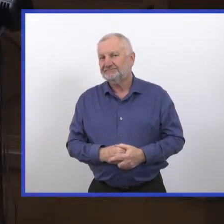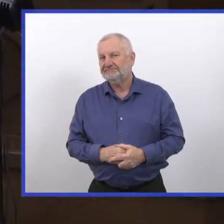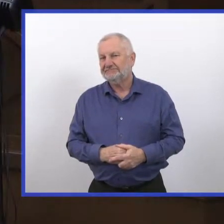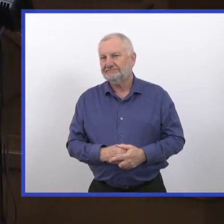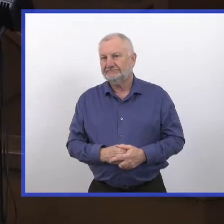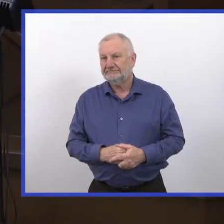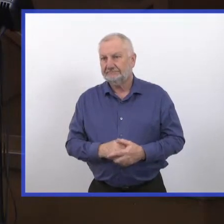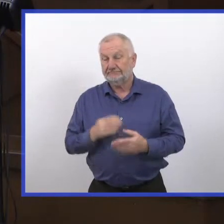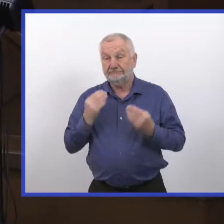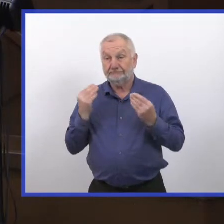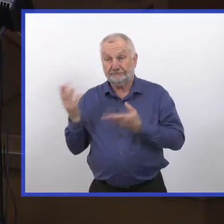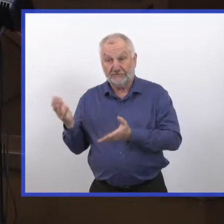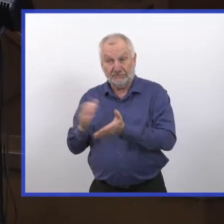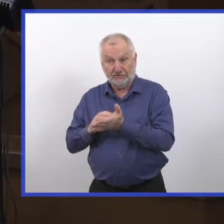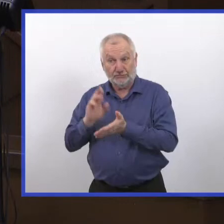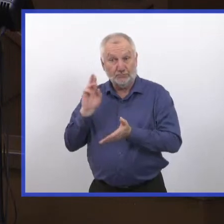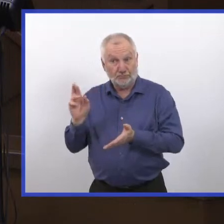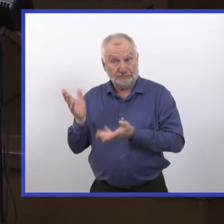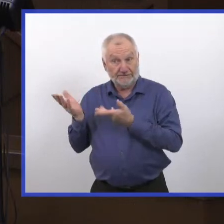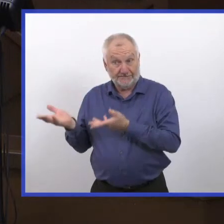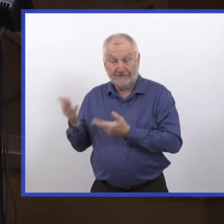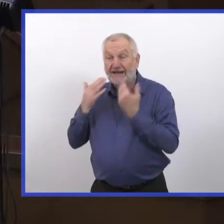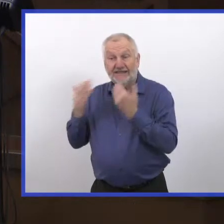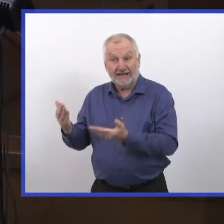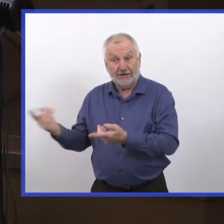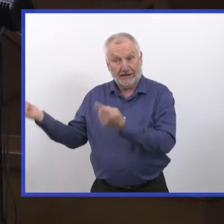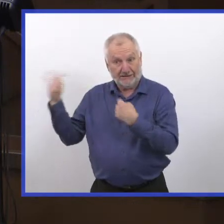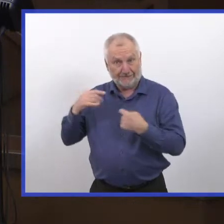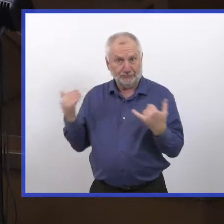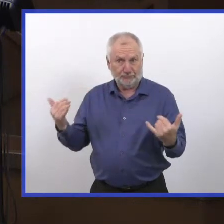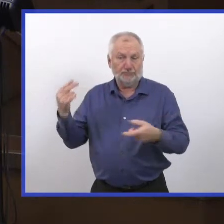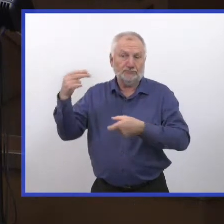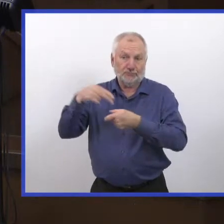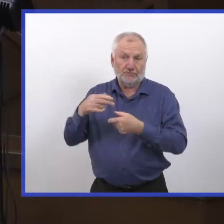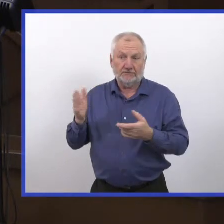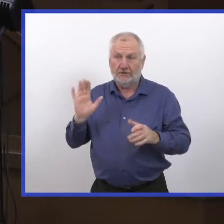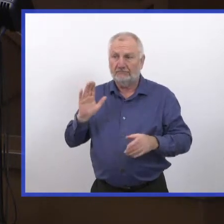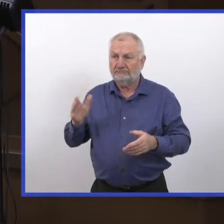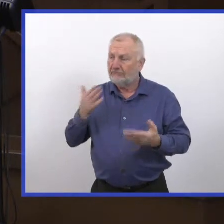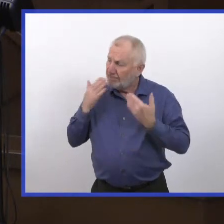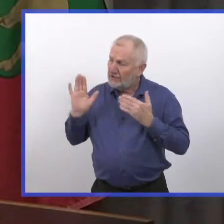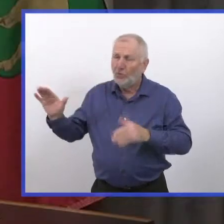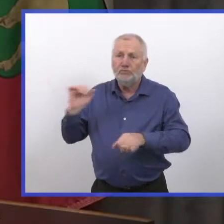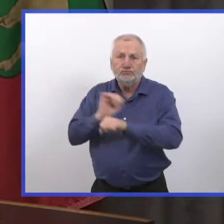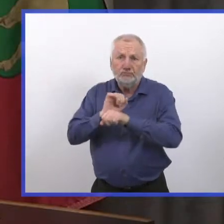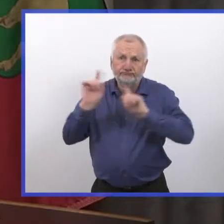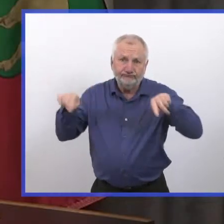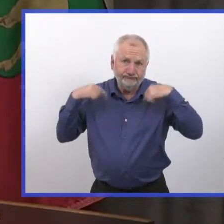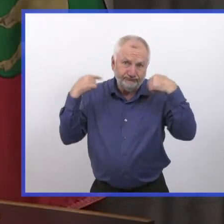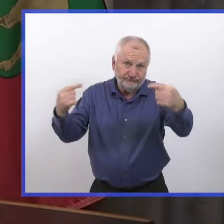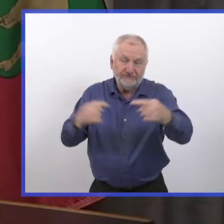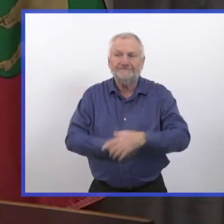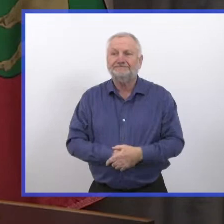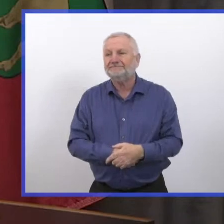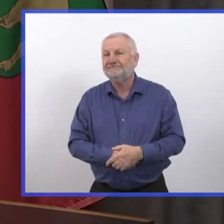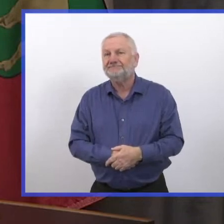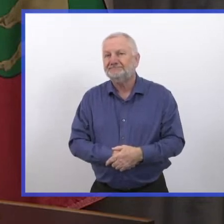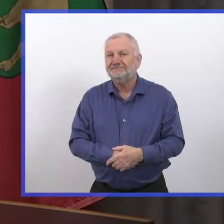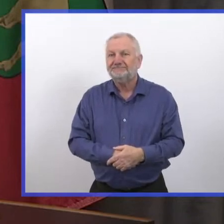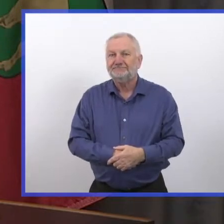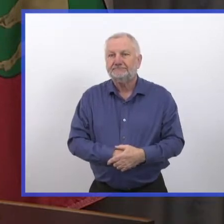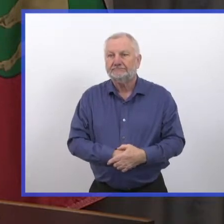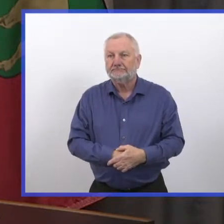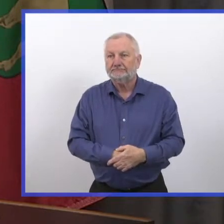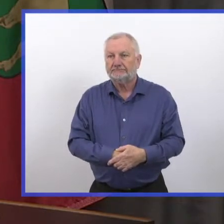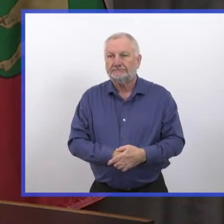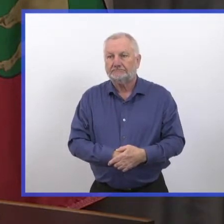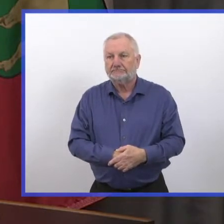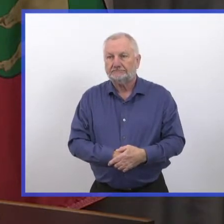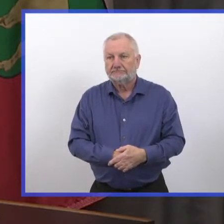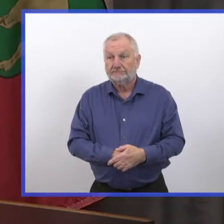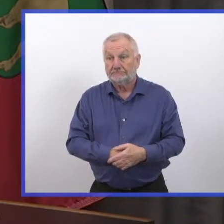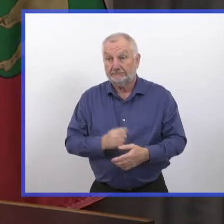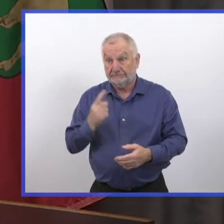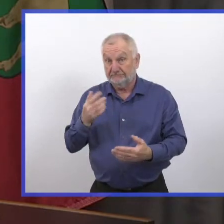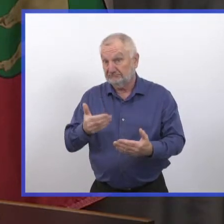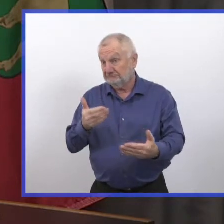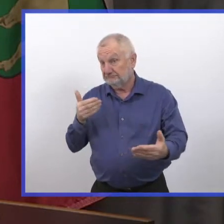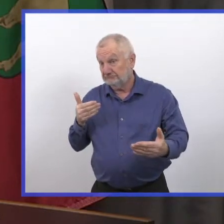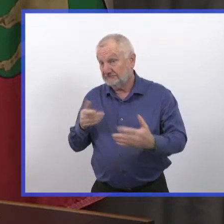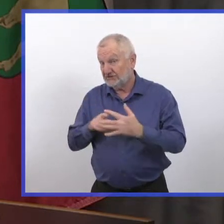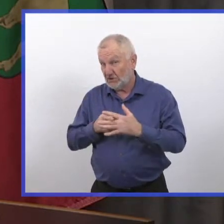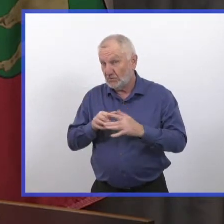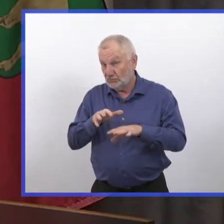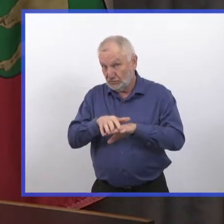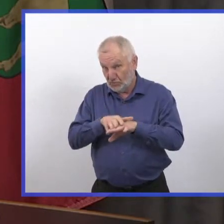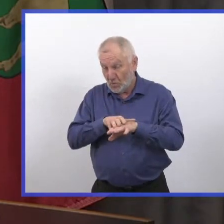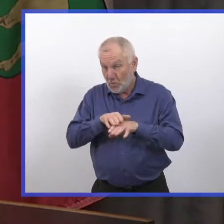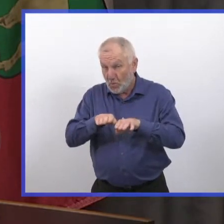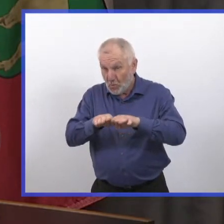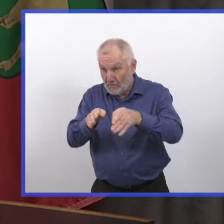Les chercheurs doivent respecter des processus stricts lorsqu'ils mettent au point de nouveaux vaccins et ils ont suivi ces processus